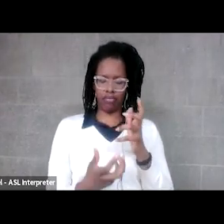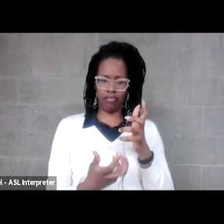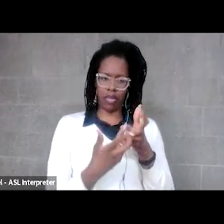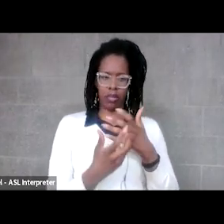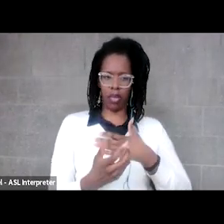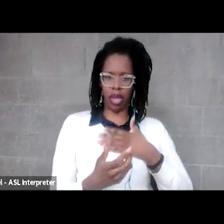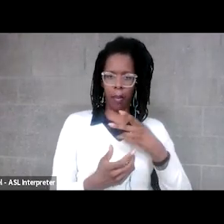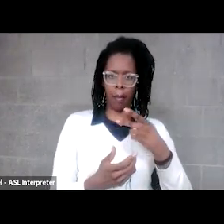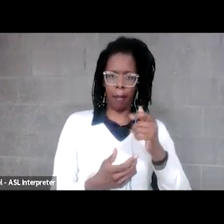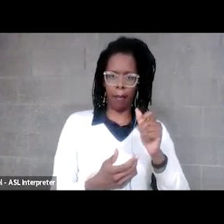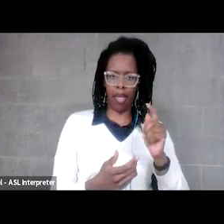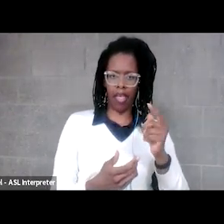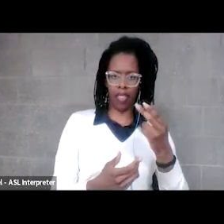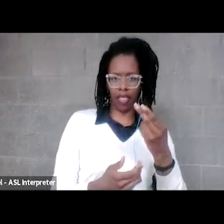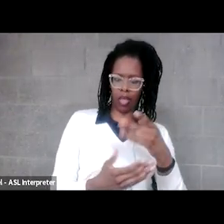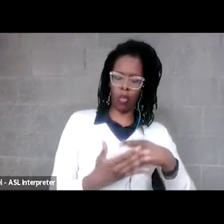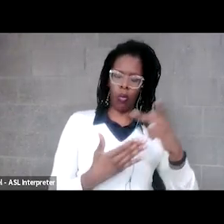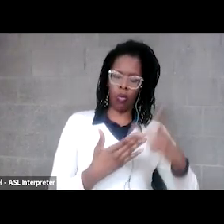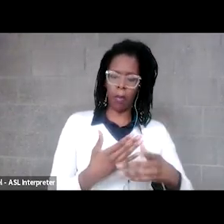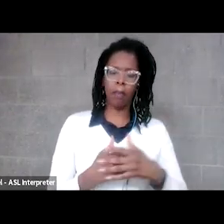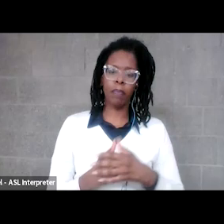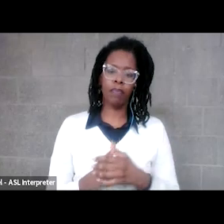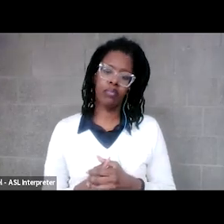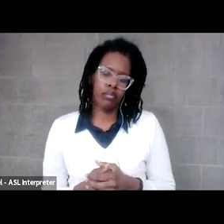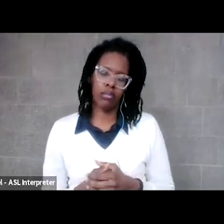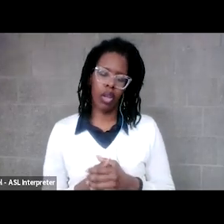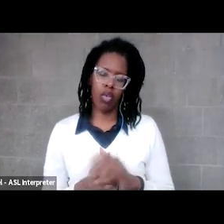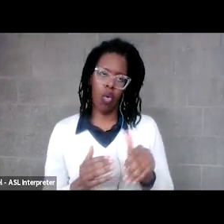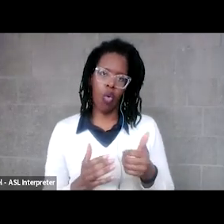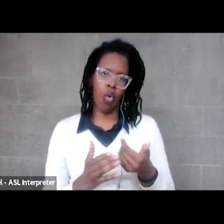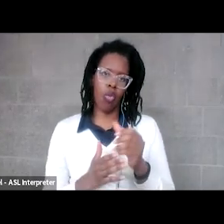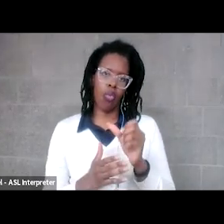Pero realmente me encantan todas las herramientas útiles que tenemos en nuestro sitio web de SOAR.